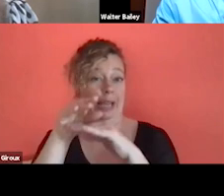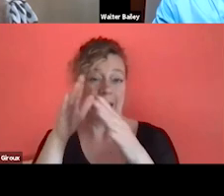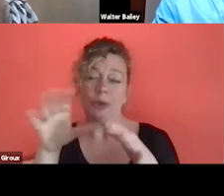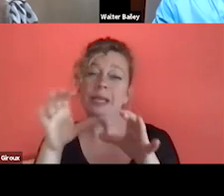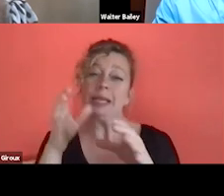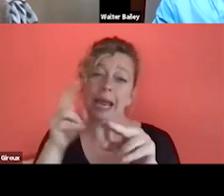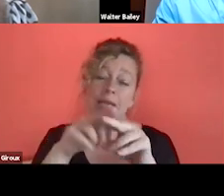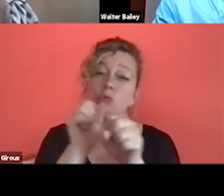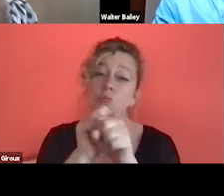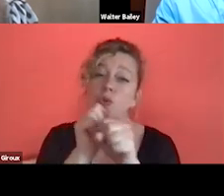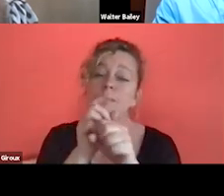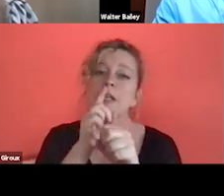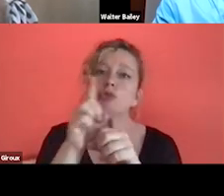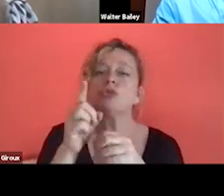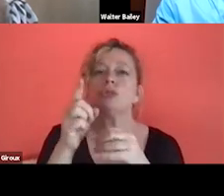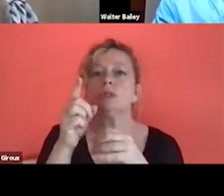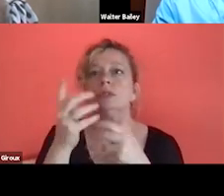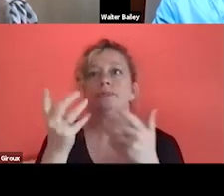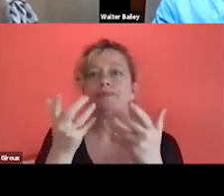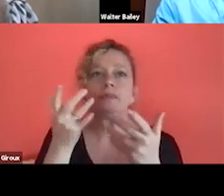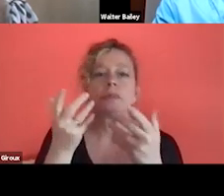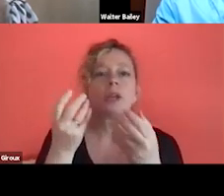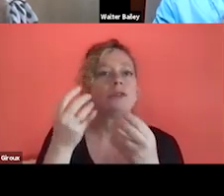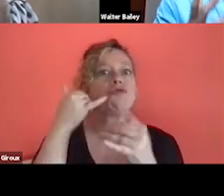asegurándome de llamar tantos clientes como podía